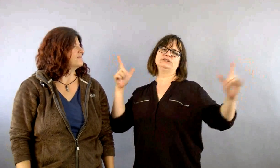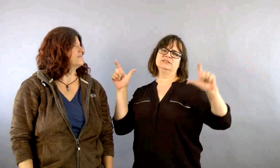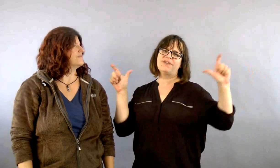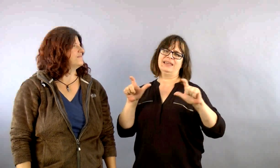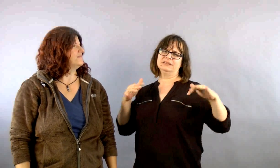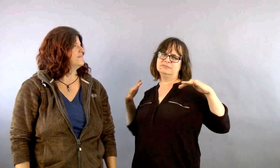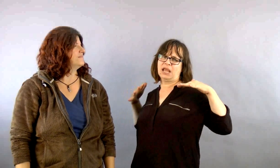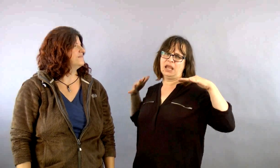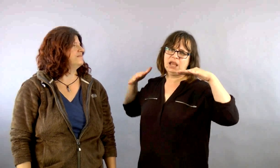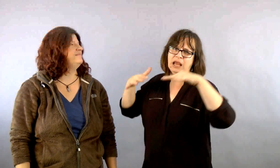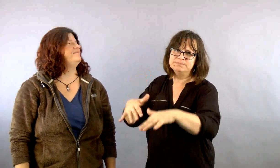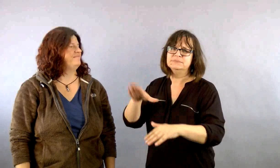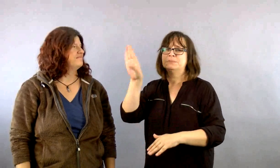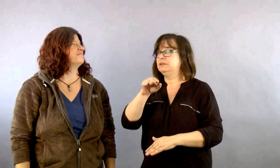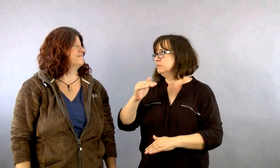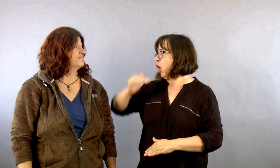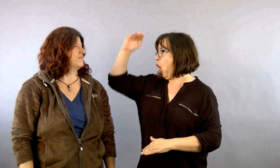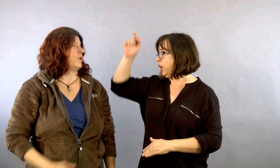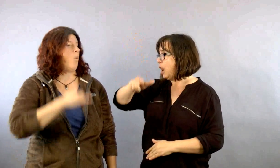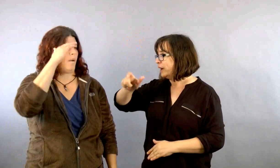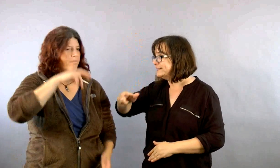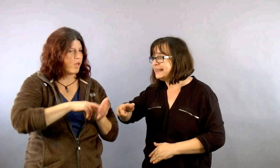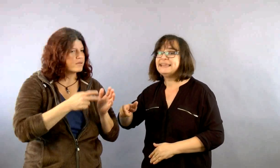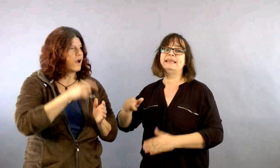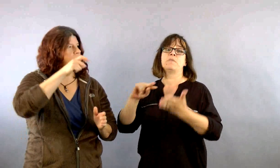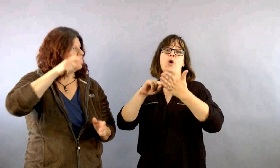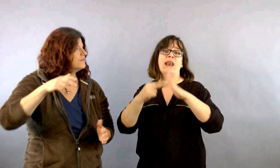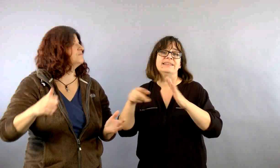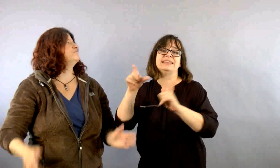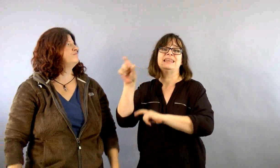zusammen mit den hohen Persönlichkeiten statt.